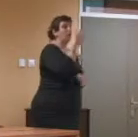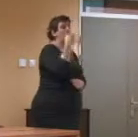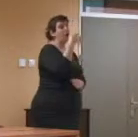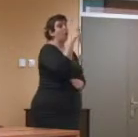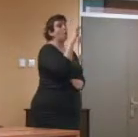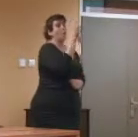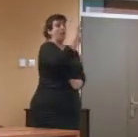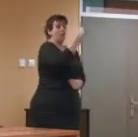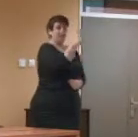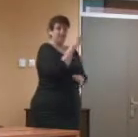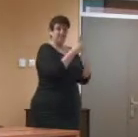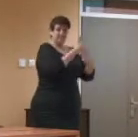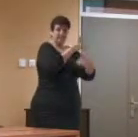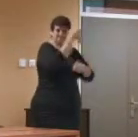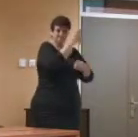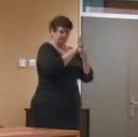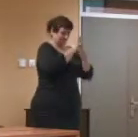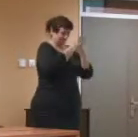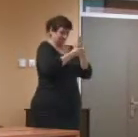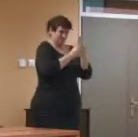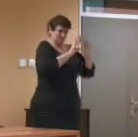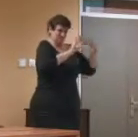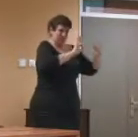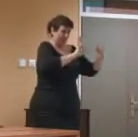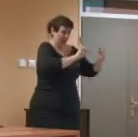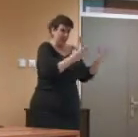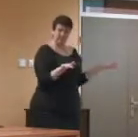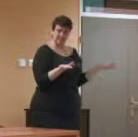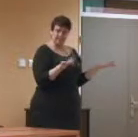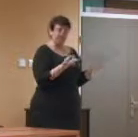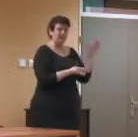que no tiene ninguna utilidad, se crea ya sin saber qué iba a hacerse allí, una plaza